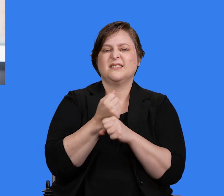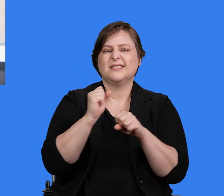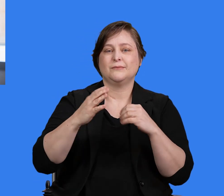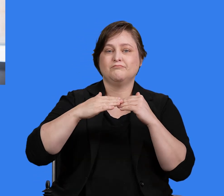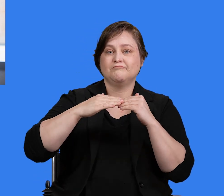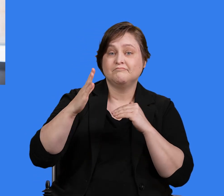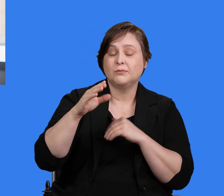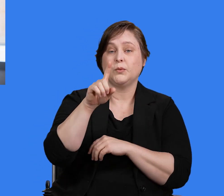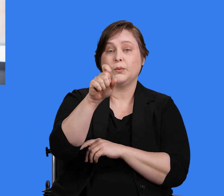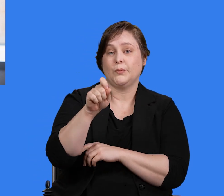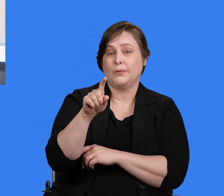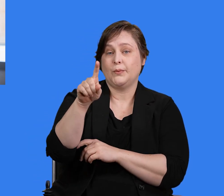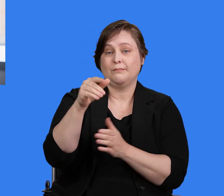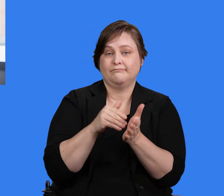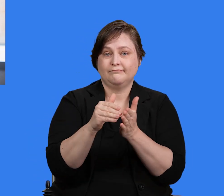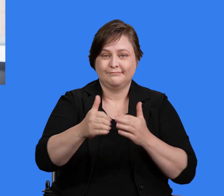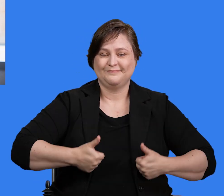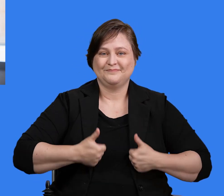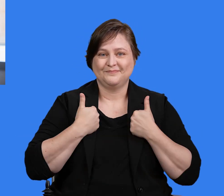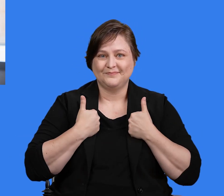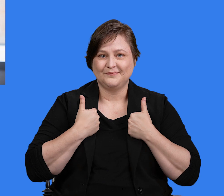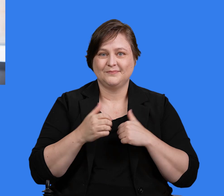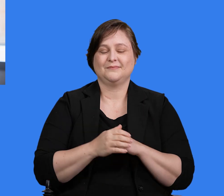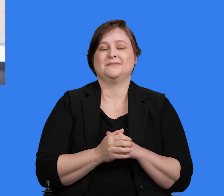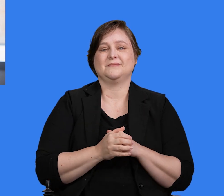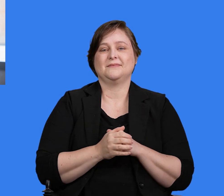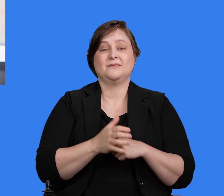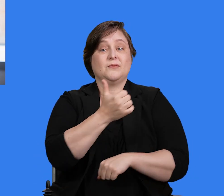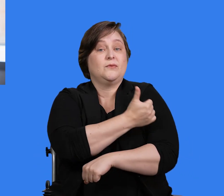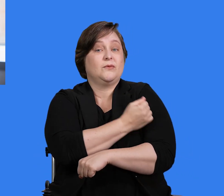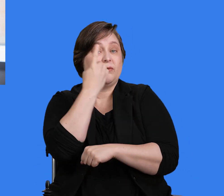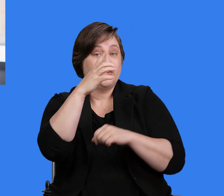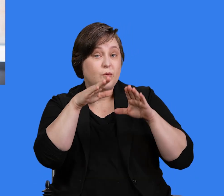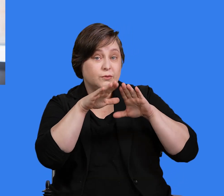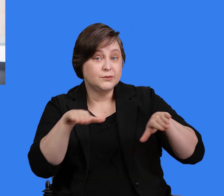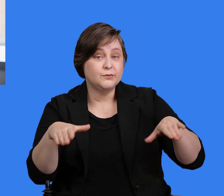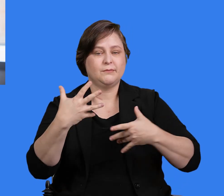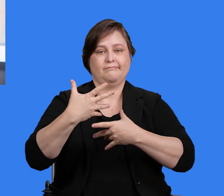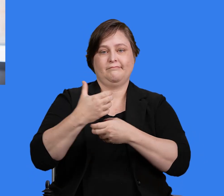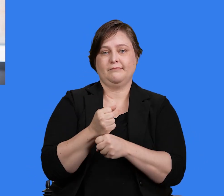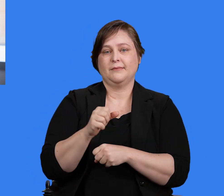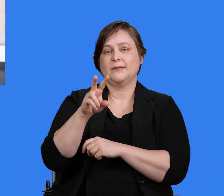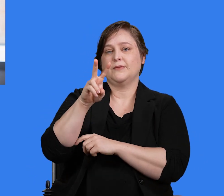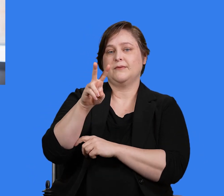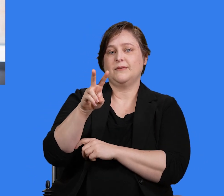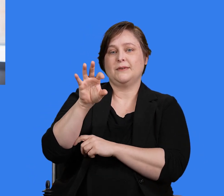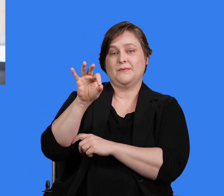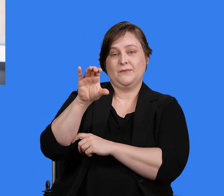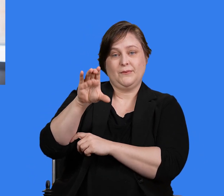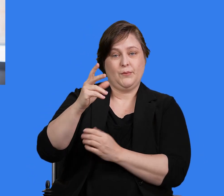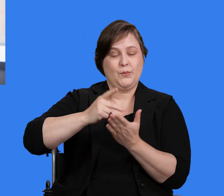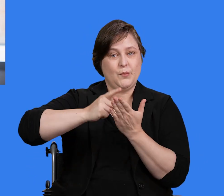y salvado más de 1.1 millones de vidas. El Programa Vacunas para Niños, o VFC por sus siglas en inglés,